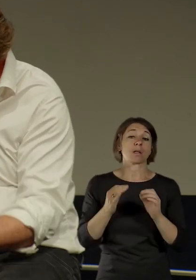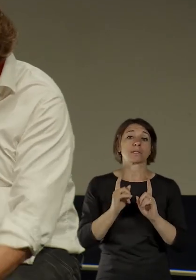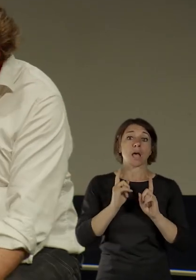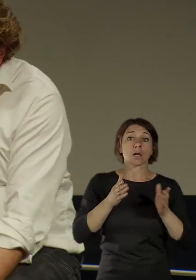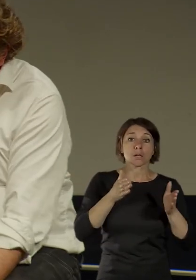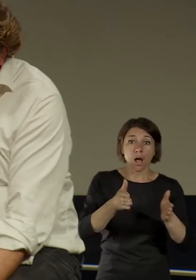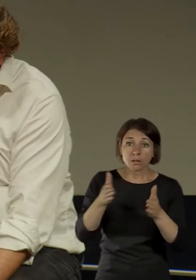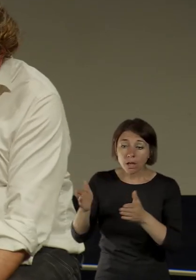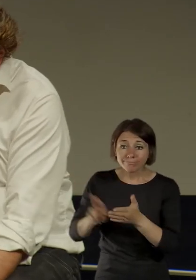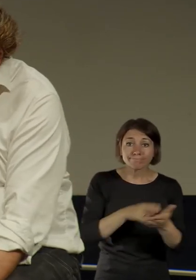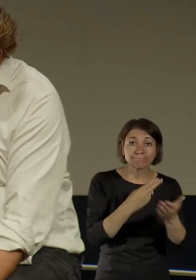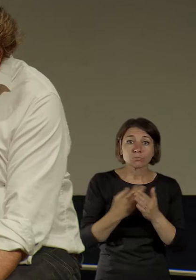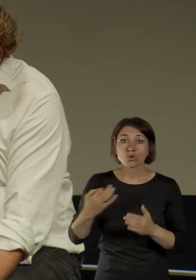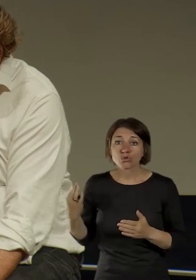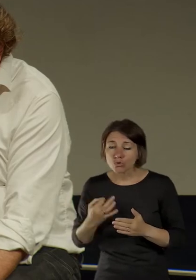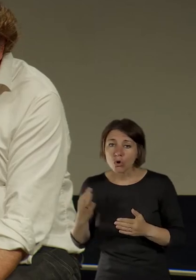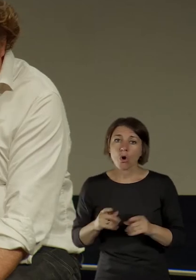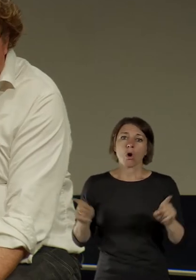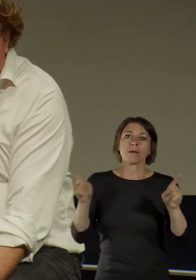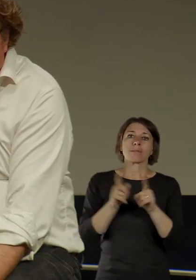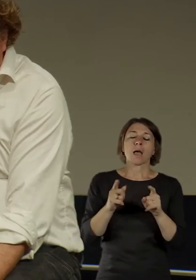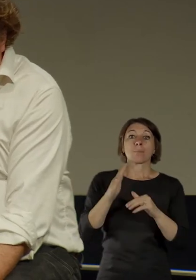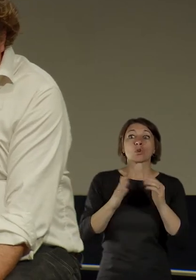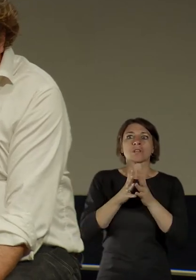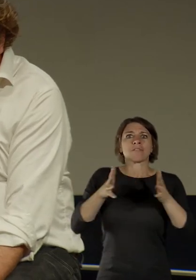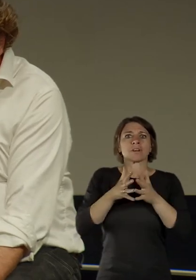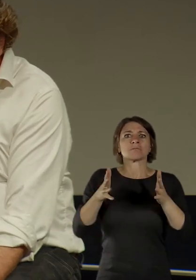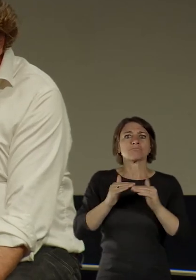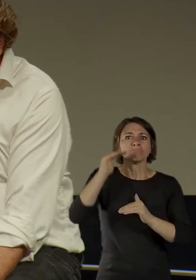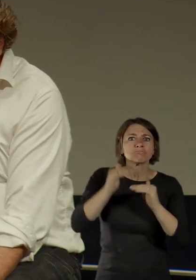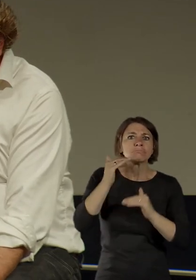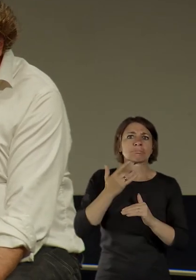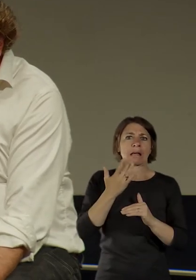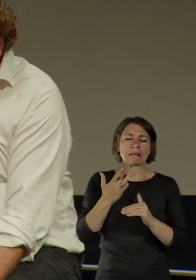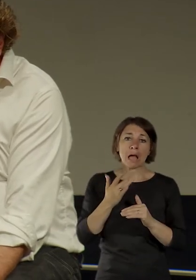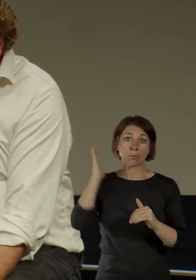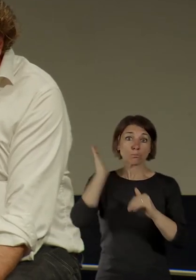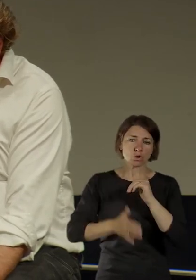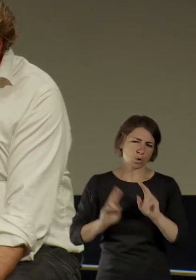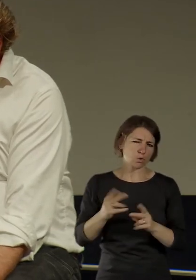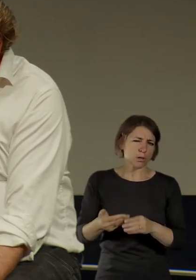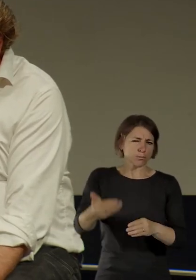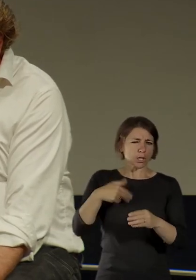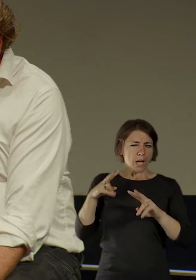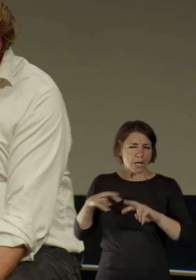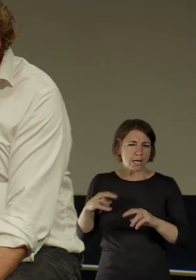Je zatím jako obrovské množství práce. Tak do města, ať chceme nebo nechceme,